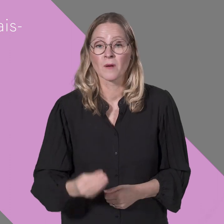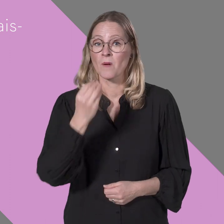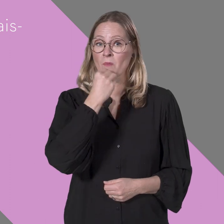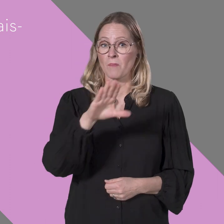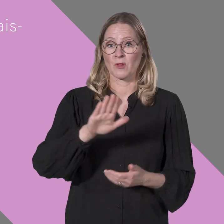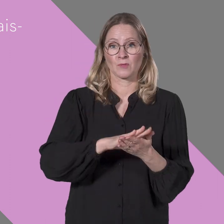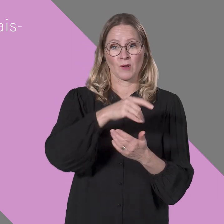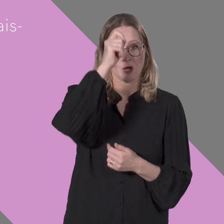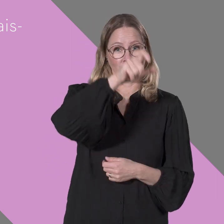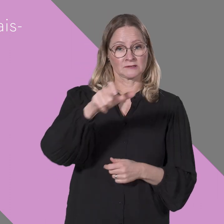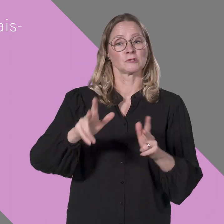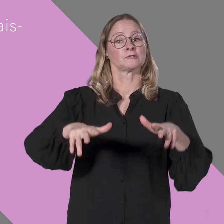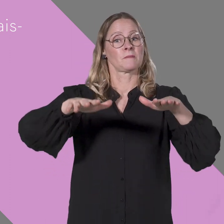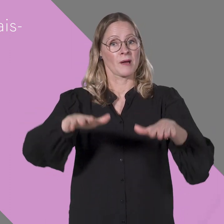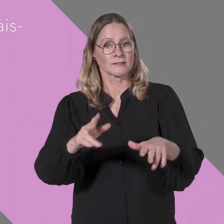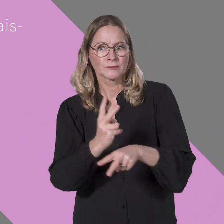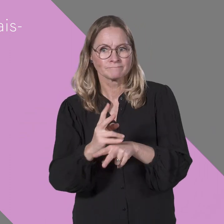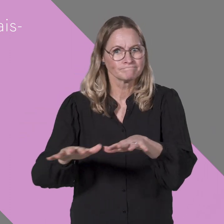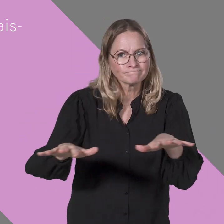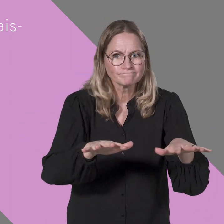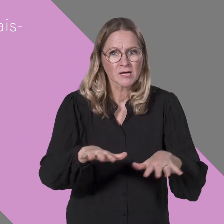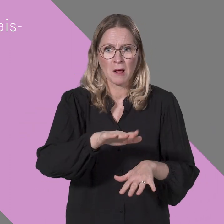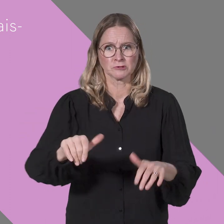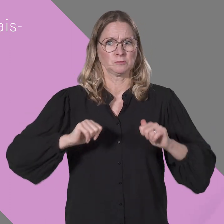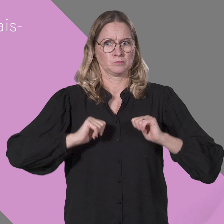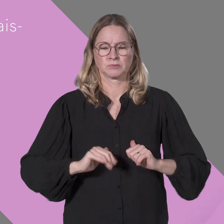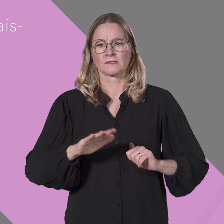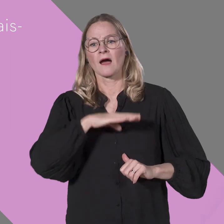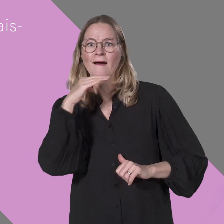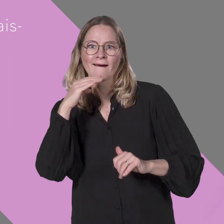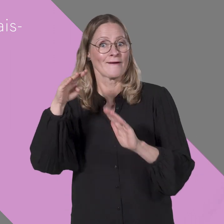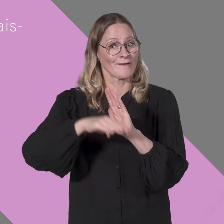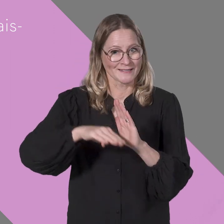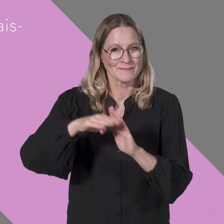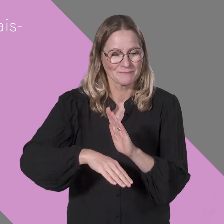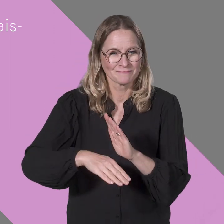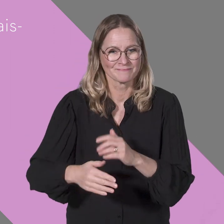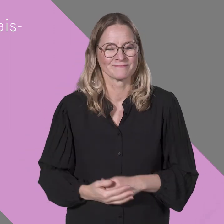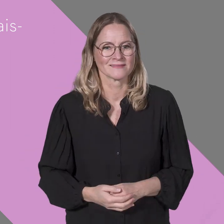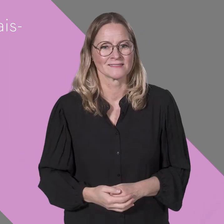Humakin tulkkiopiskelijat ovat puolestaan mukana varmistamassa, - ettei lapsilla käy aika käy pitkäksi.